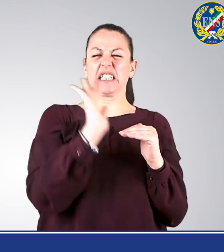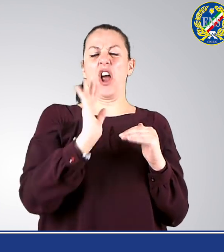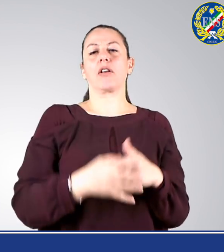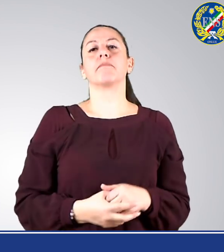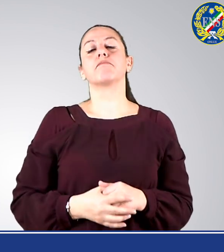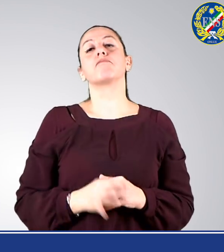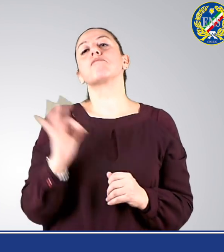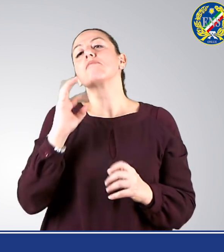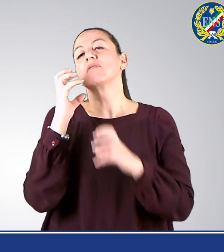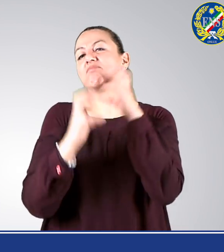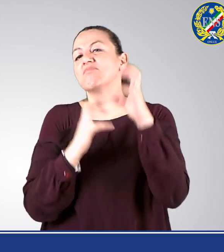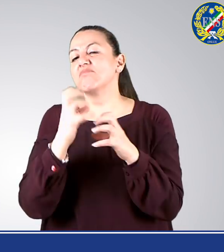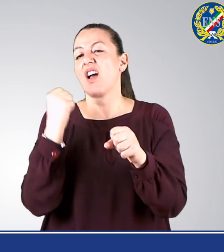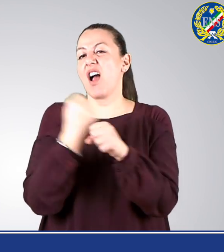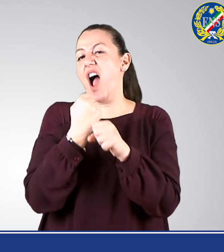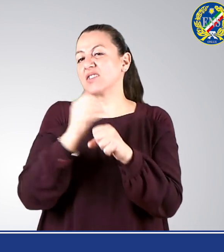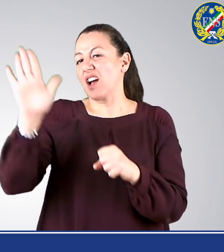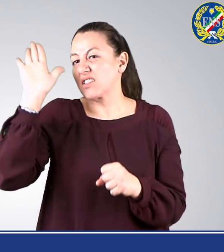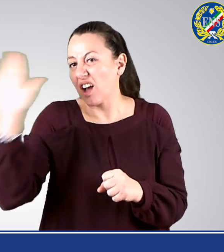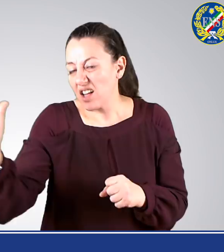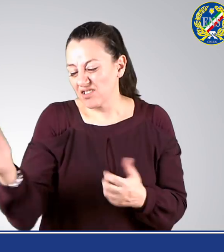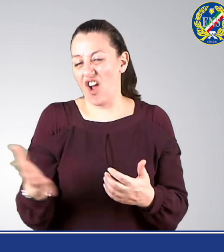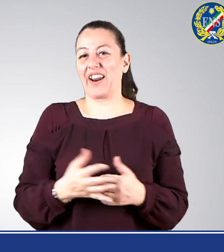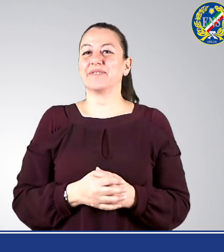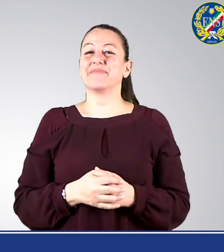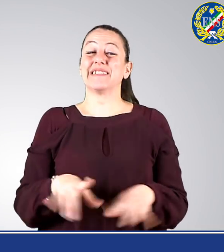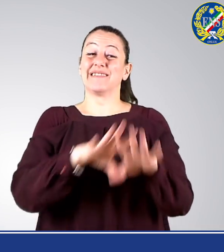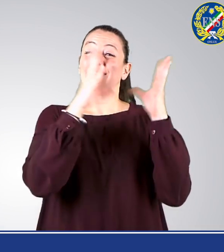di altissima specializzazione oppure se l'azienda ha dipendenti in cassa integrazione